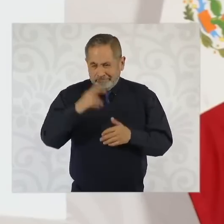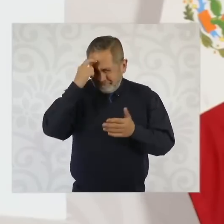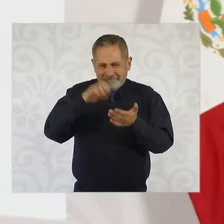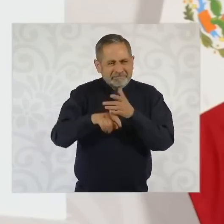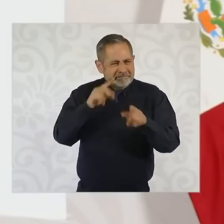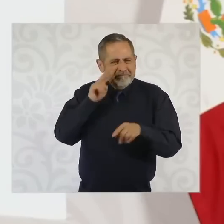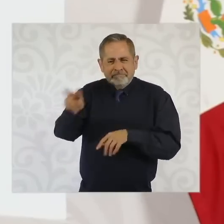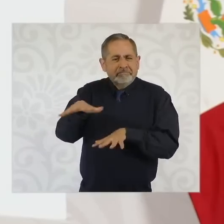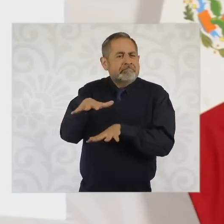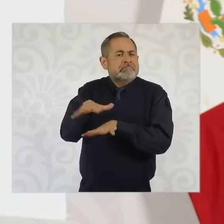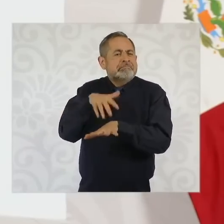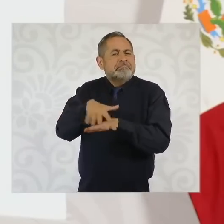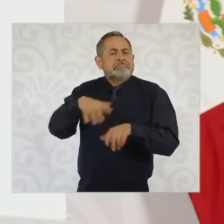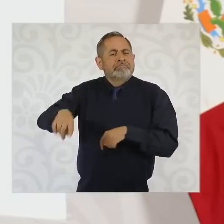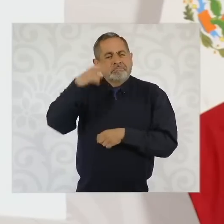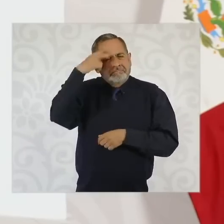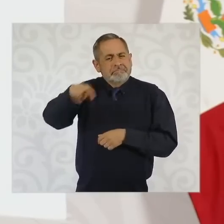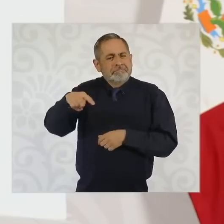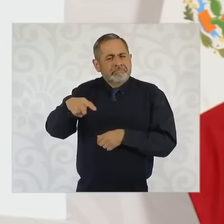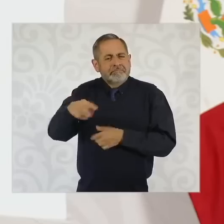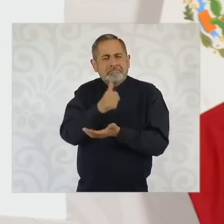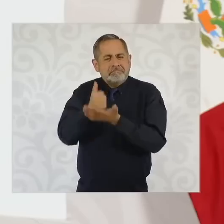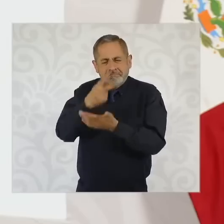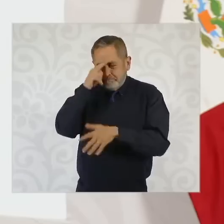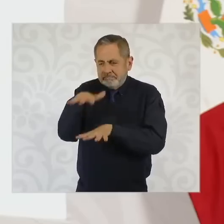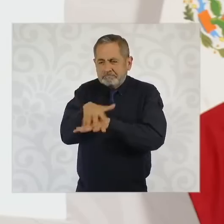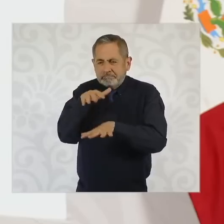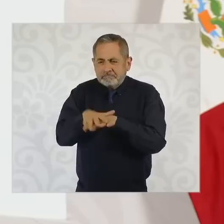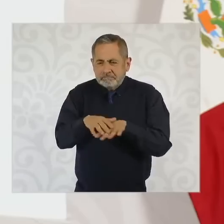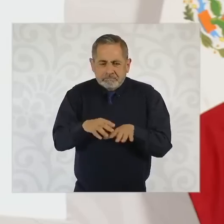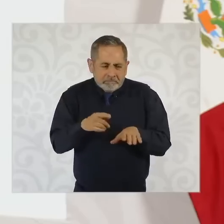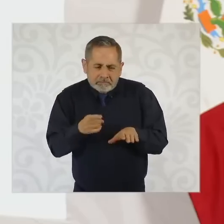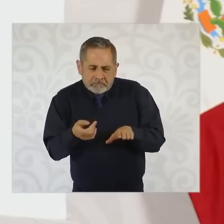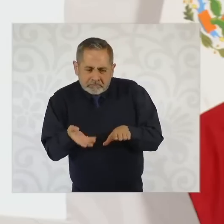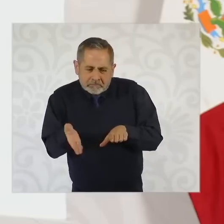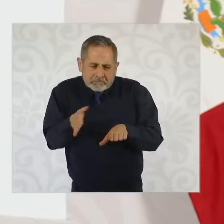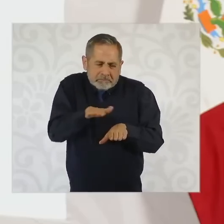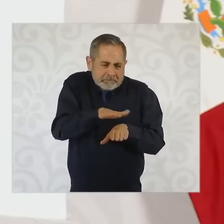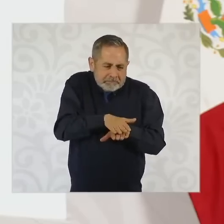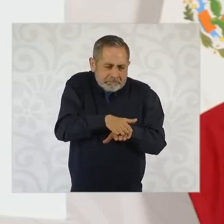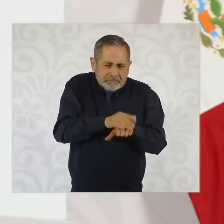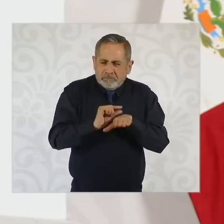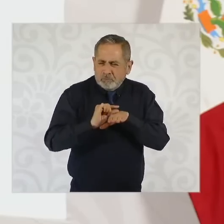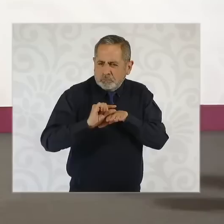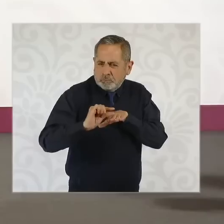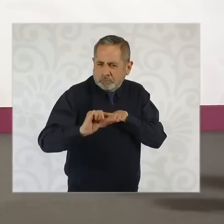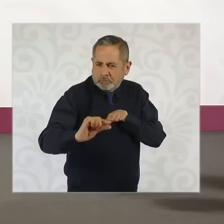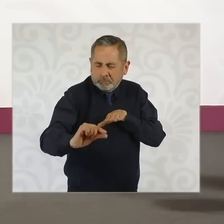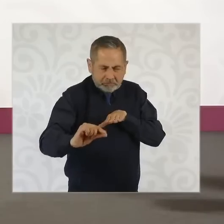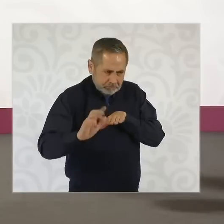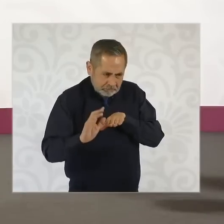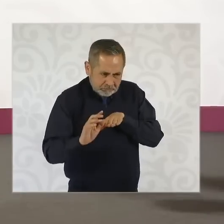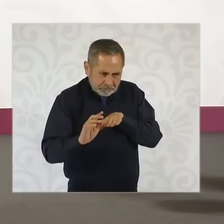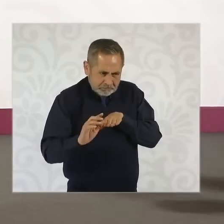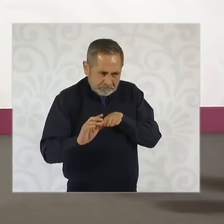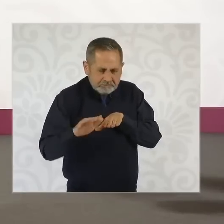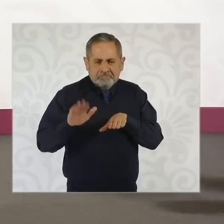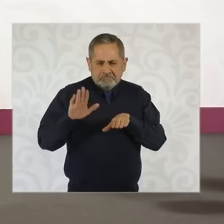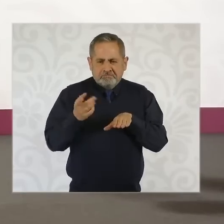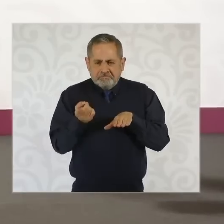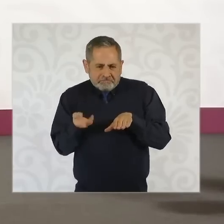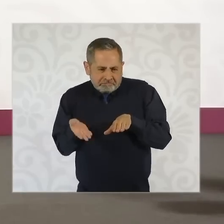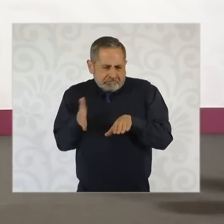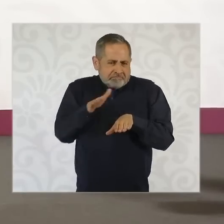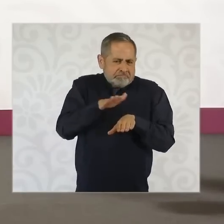3 CM que les alargan la vida útil eh previenen que se siga deteriorando y dan una superficie uniforme